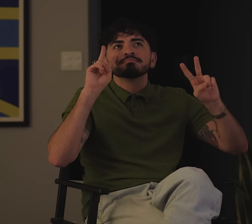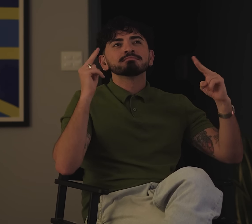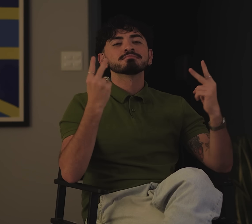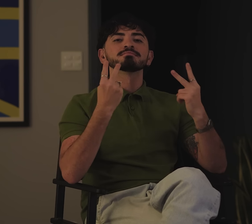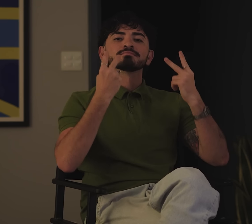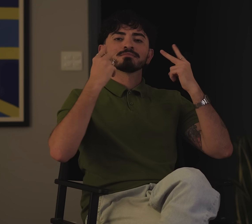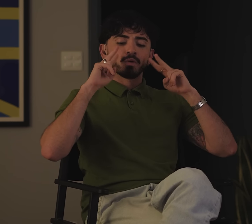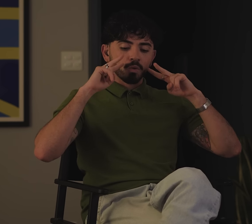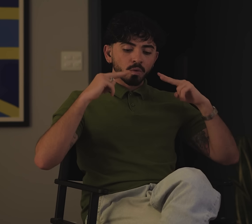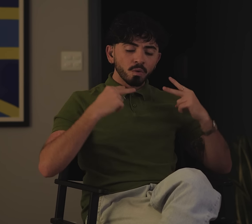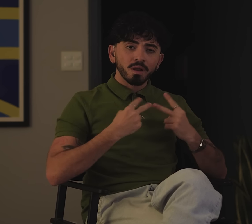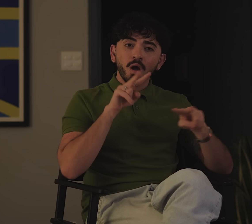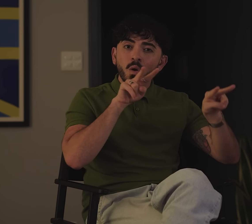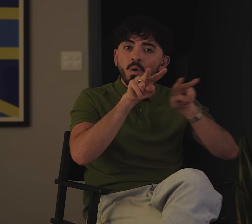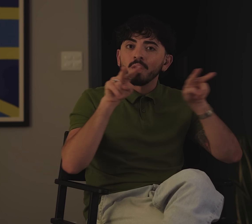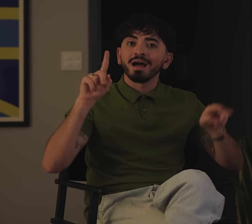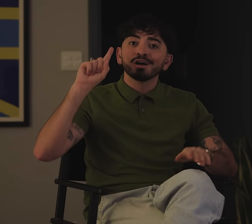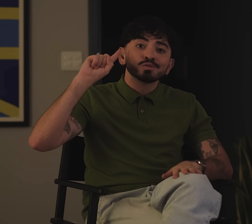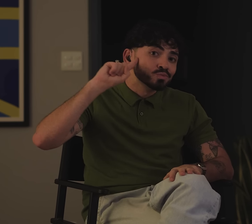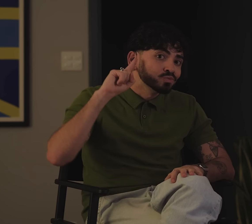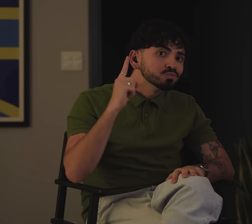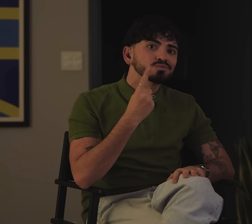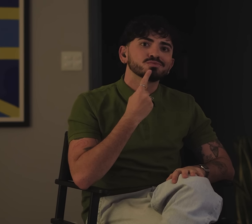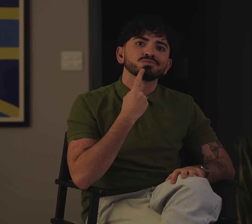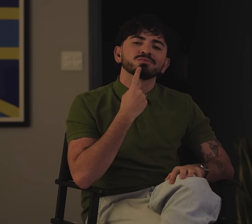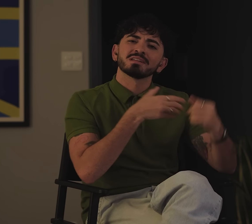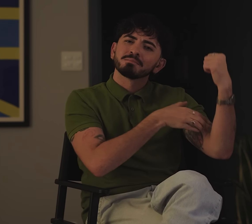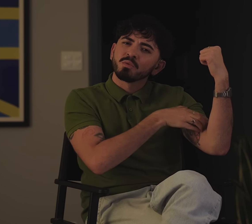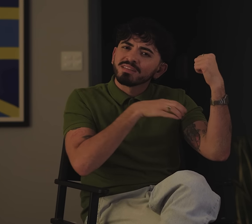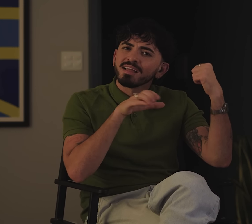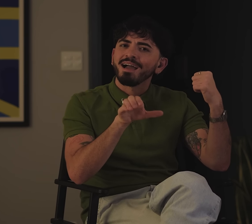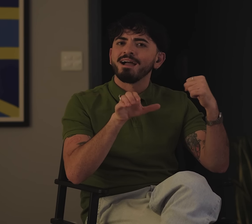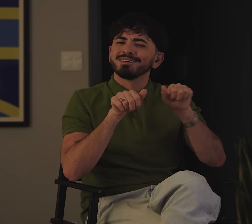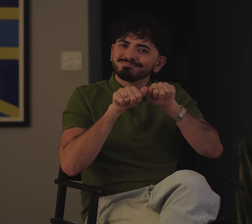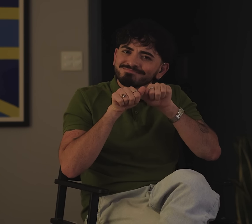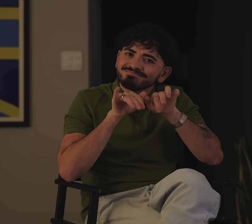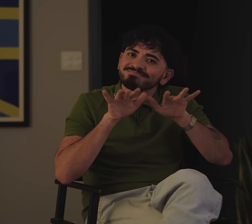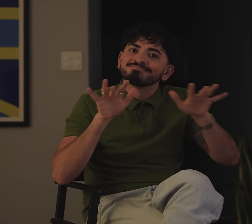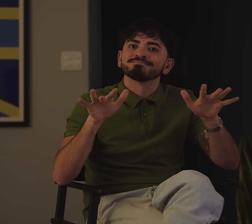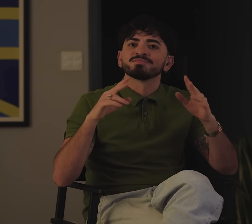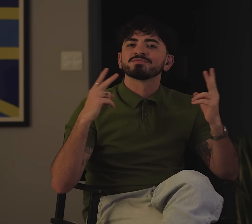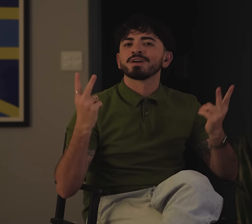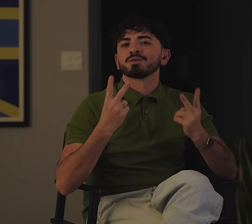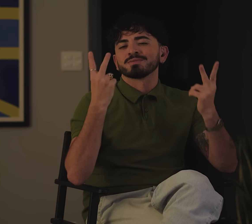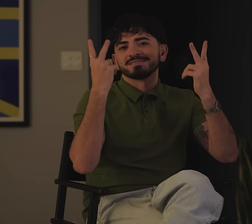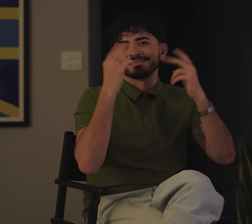E, principalmente, quero lembrar de cada pessoa surda que encontrou ali um espaço para se reconhecer, se empoderar, criar, trabalhar, se divertir e ocupar.